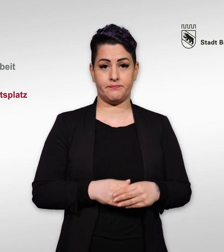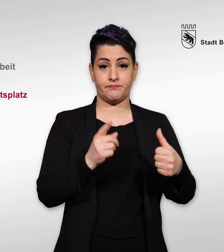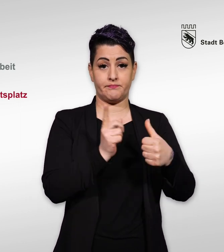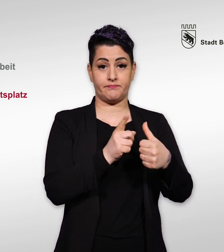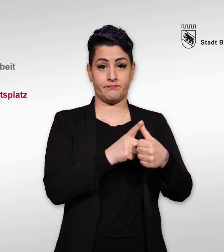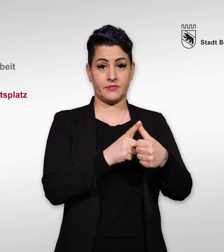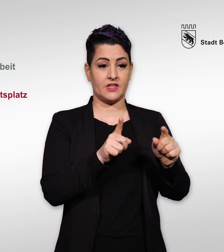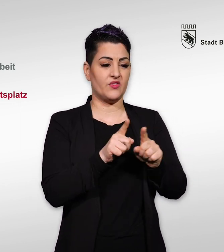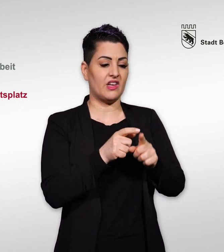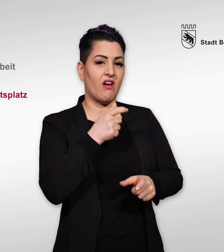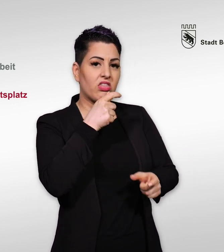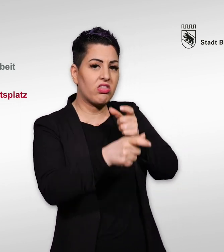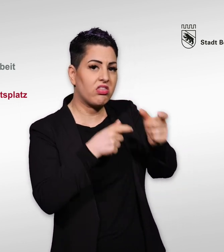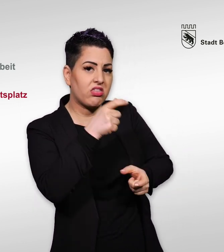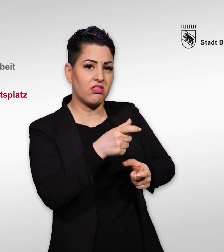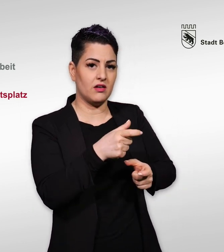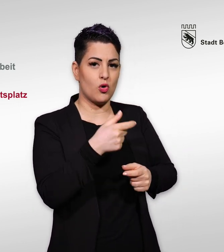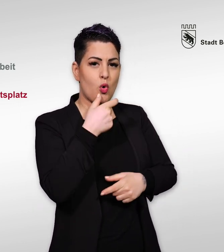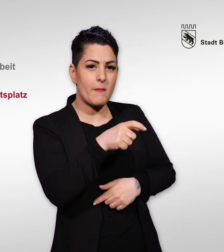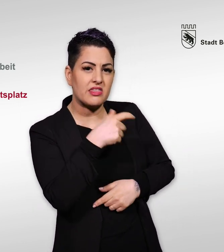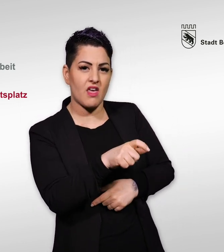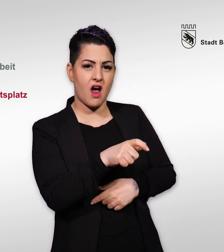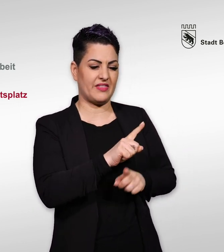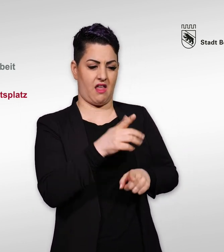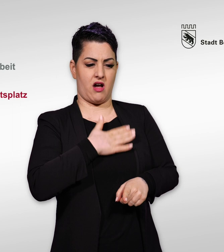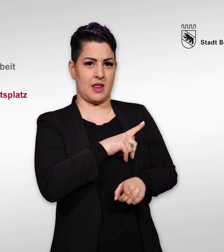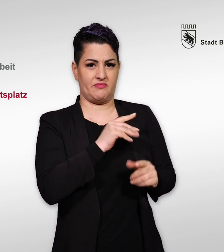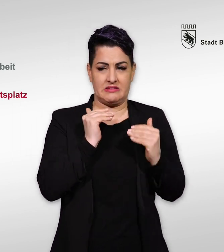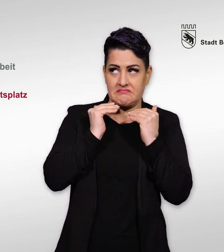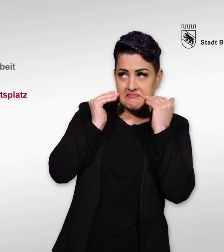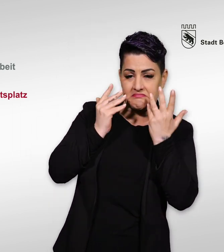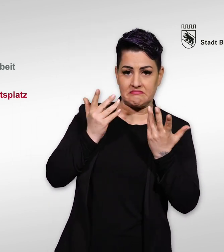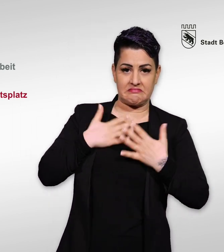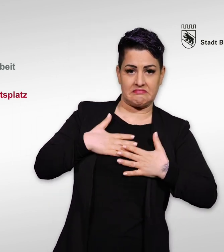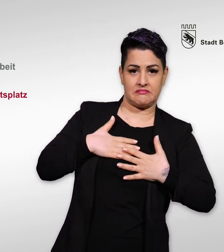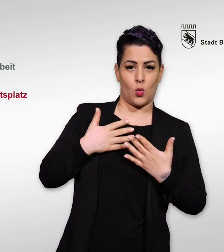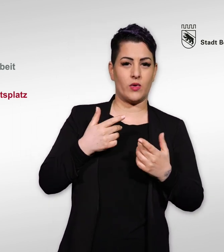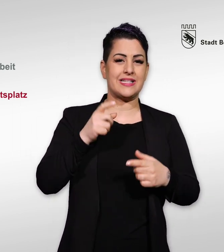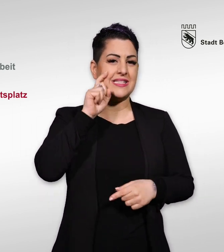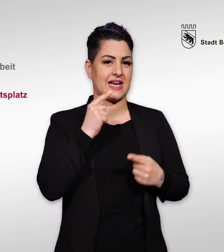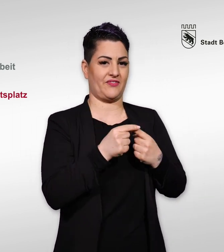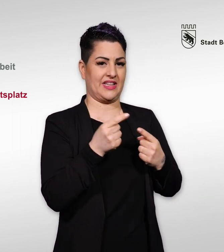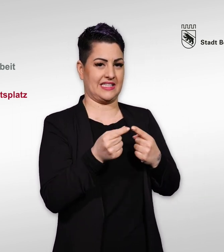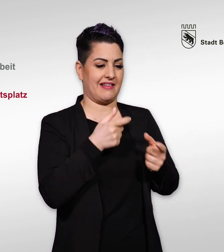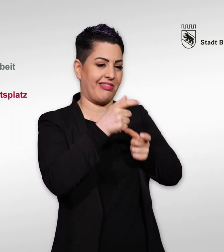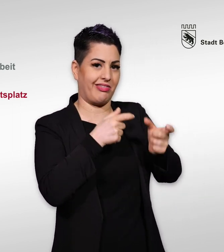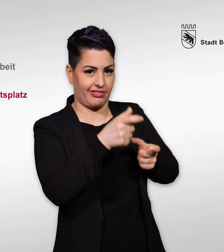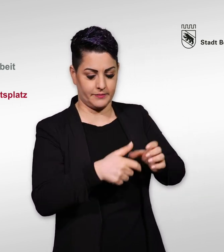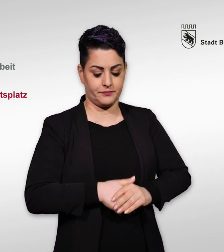Anzügliche Bemerkungen und sexistische «Witze»